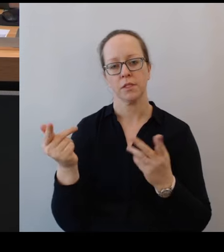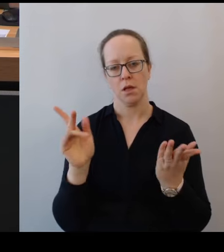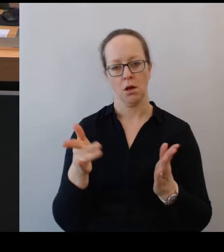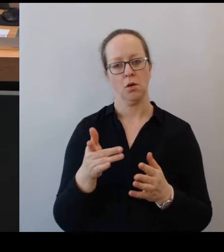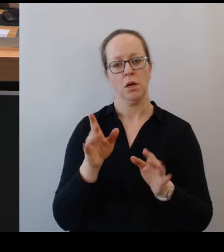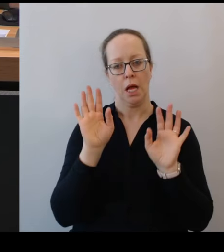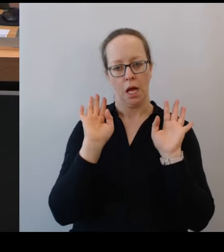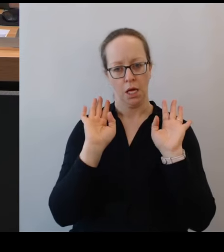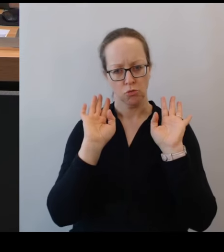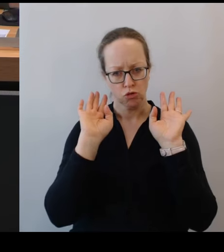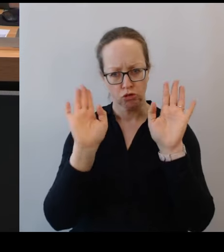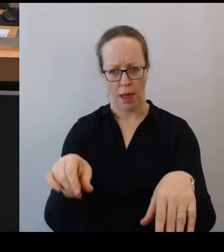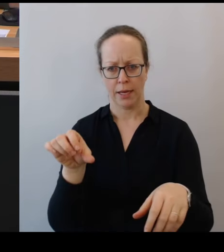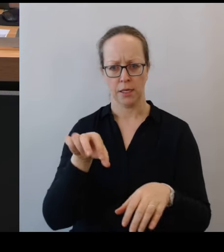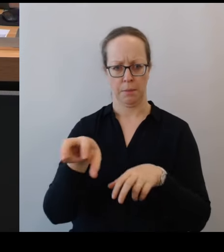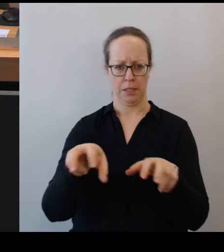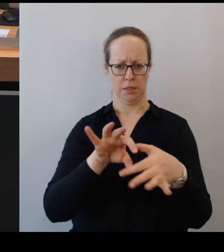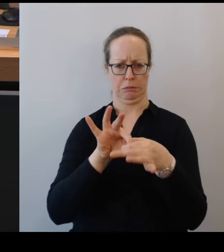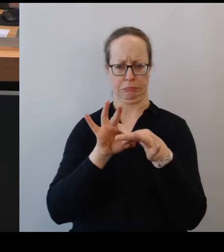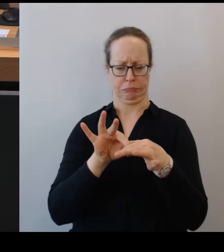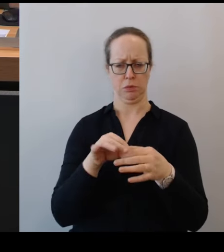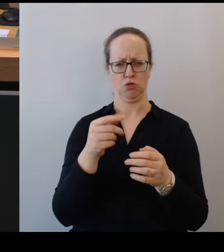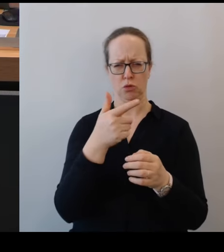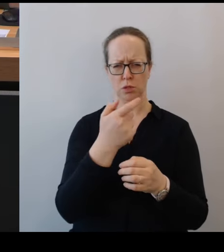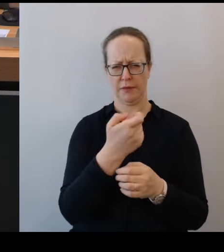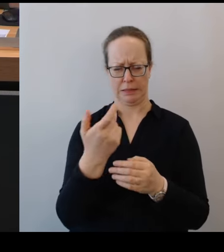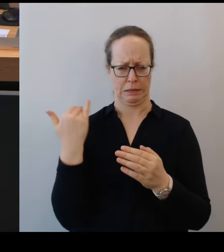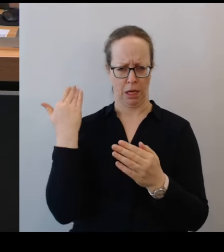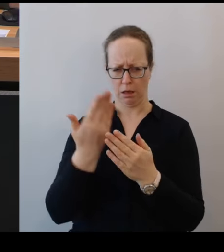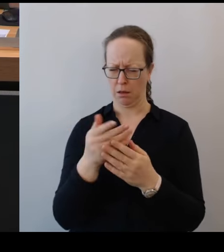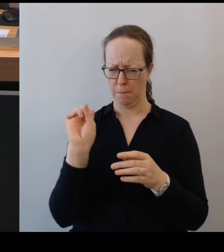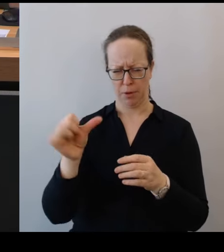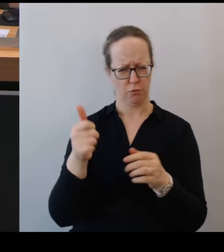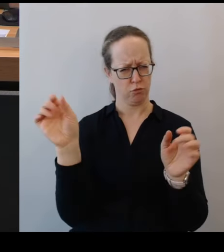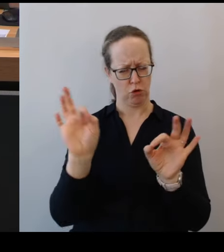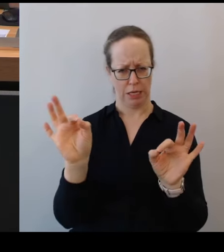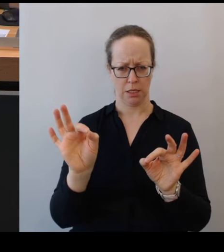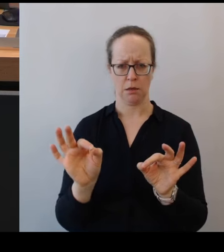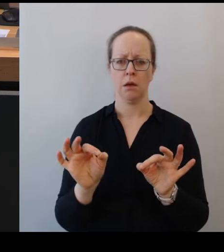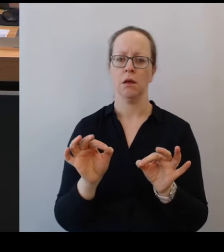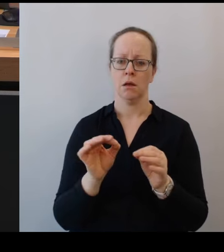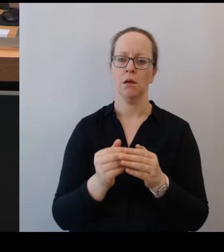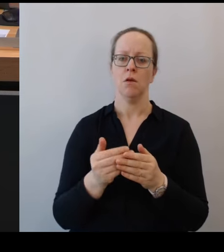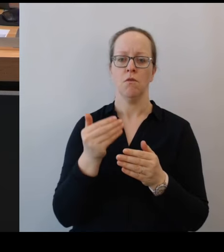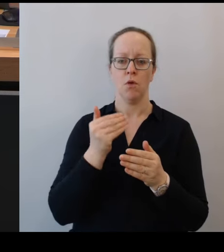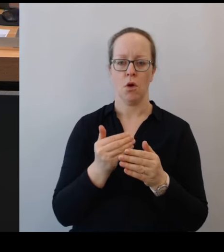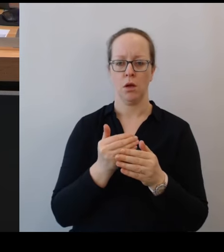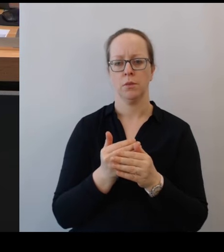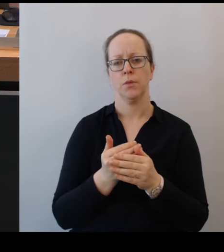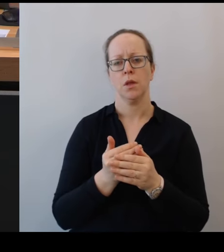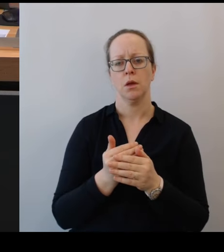noch weniger für Mieterinnen und Mieter zu erreichen als ihr Vorgänger Horst Seehofer. Herzlichen Glückwunsch! Das muss man tatsächlich erst mal schaffen.